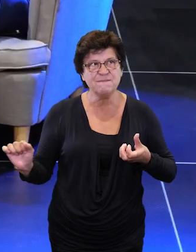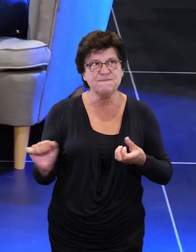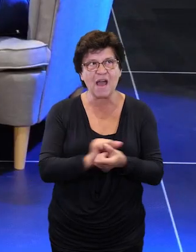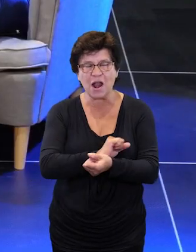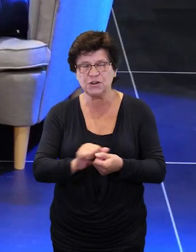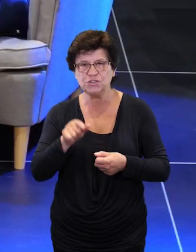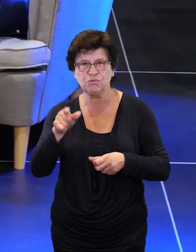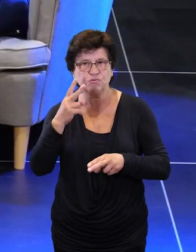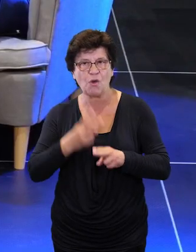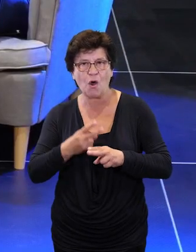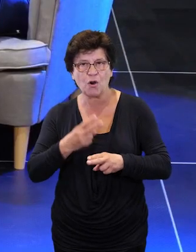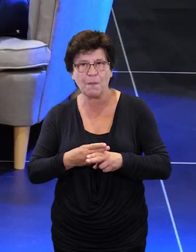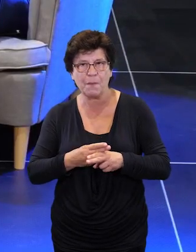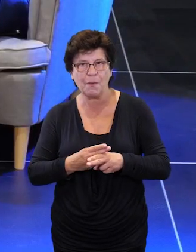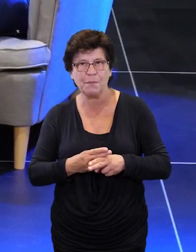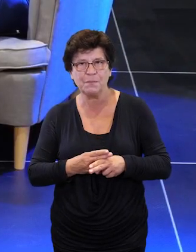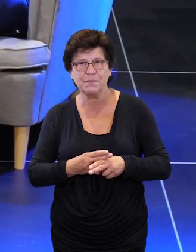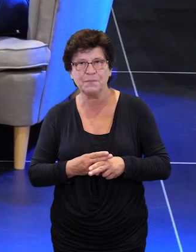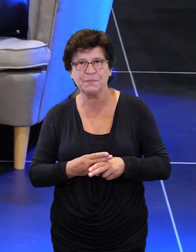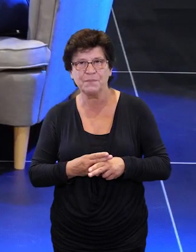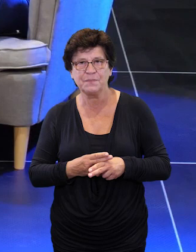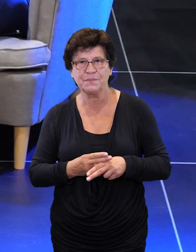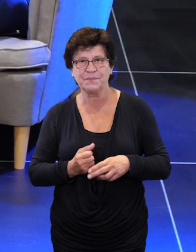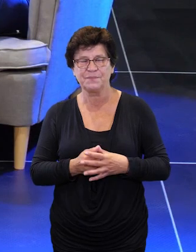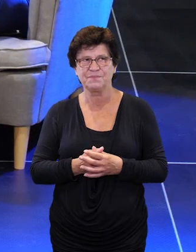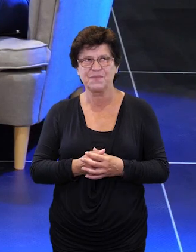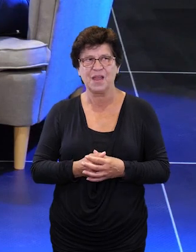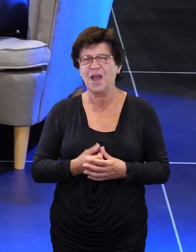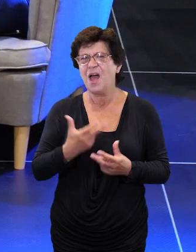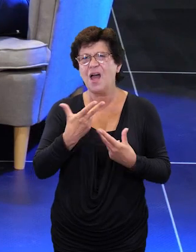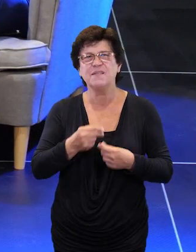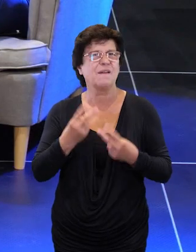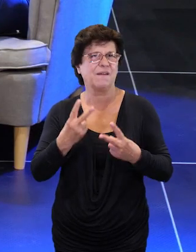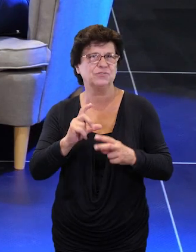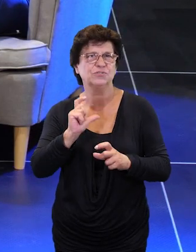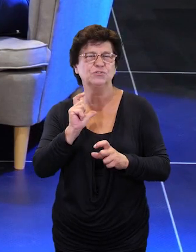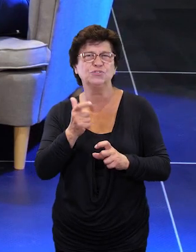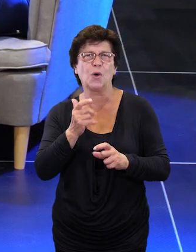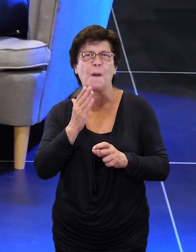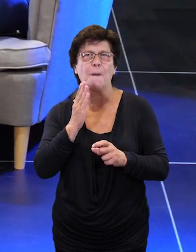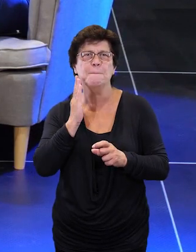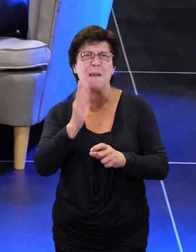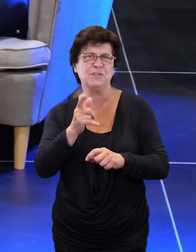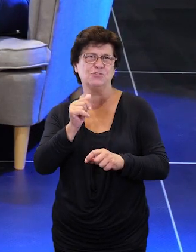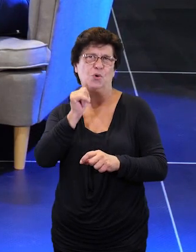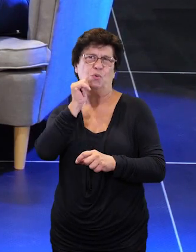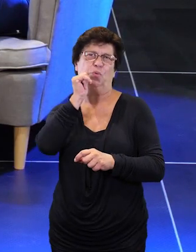Czyli nie dbam trochę o to, co będzie jutro. Zapomniałem nazwy tych leków.